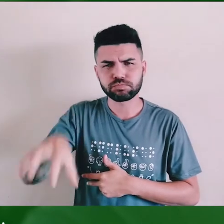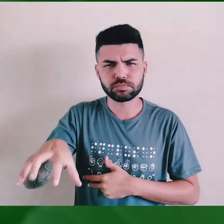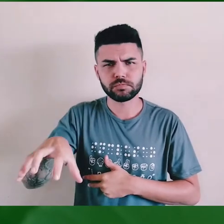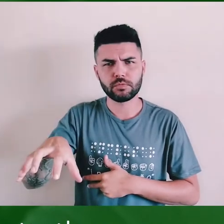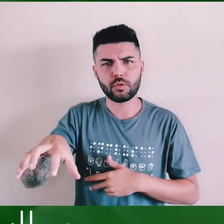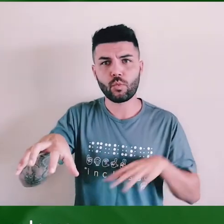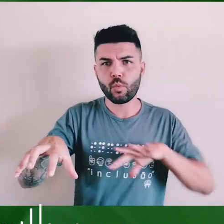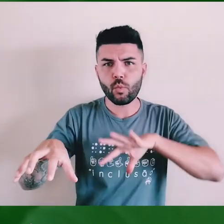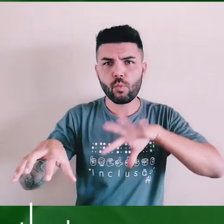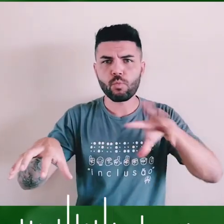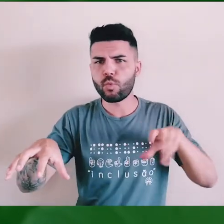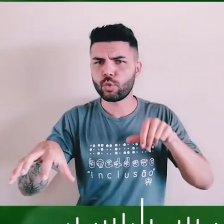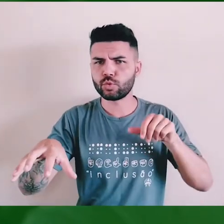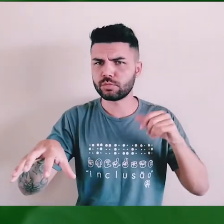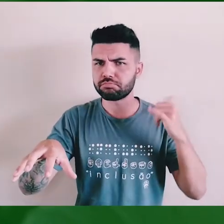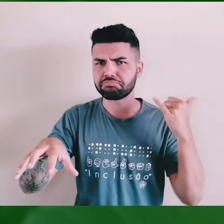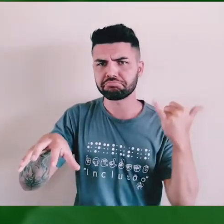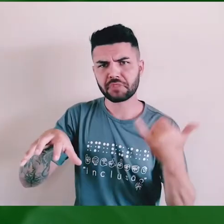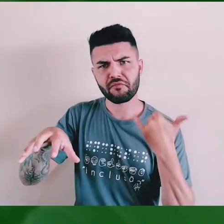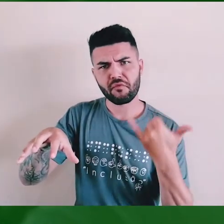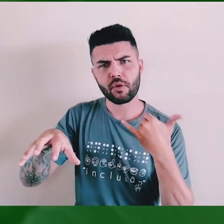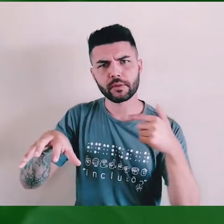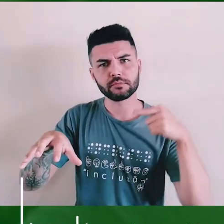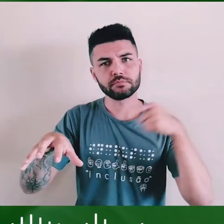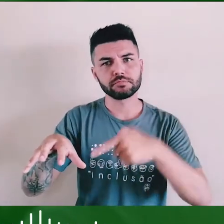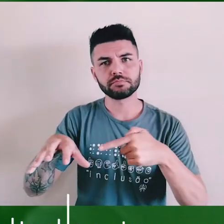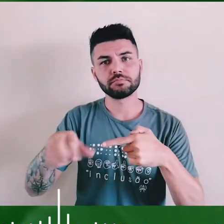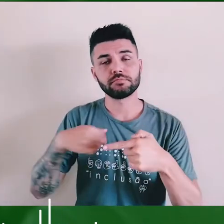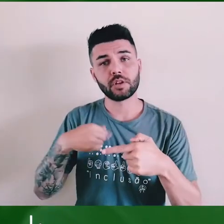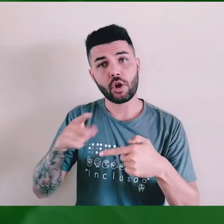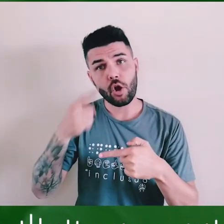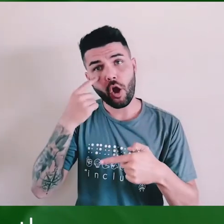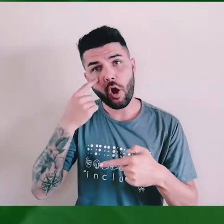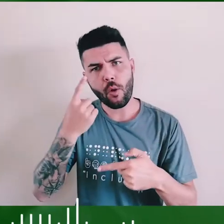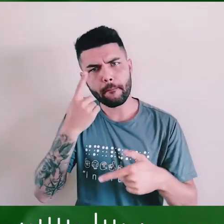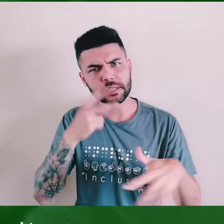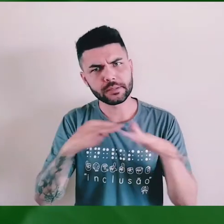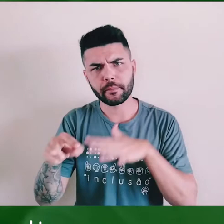O mundo quer saber da Chape. Você tem uma semana pra me responder". Cara, eu falei uma